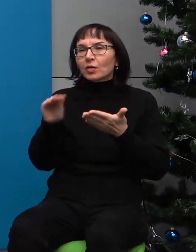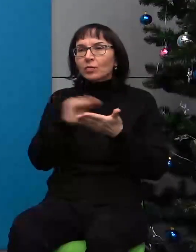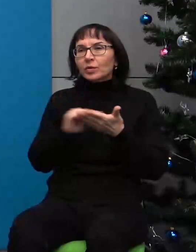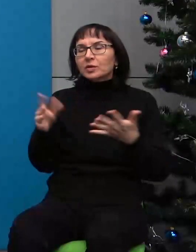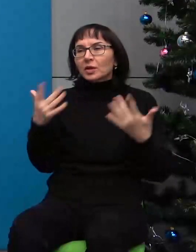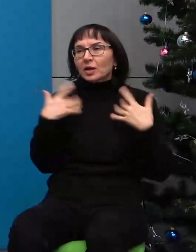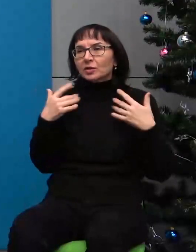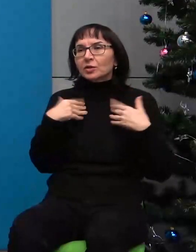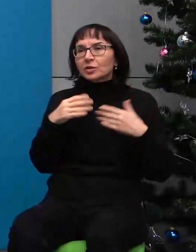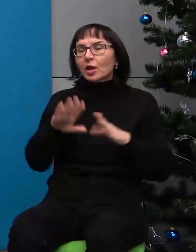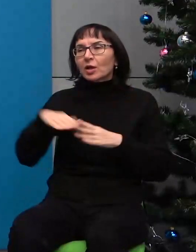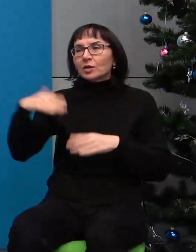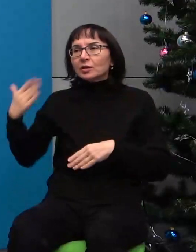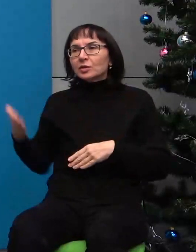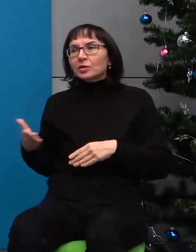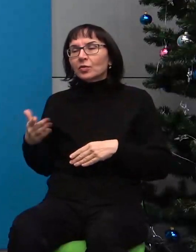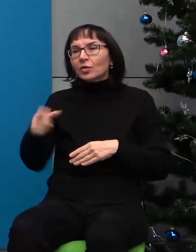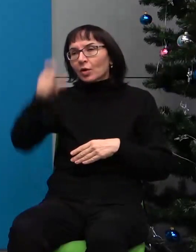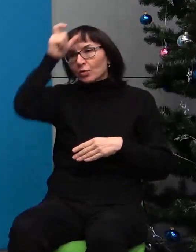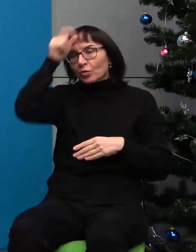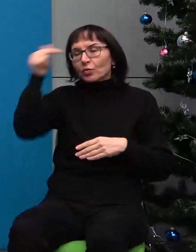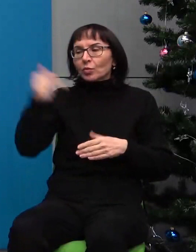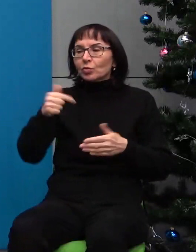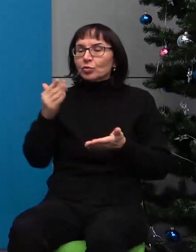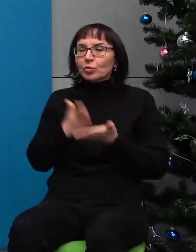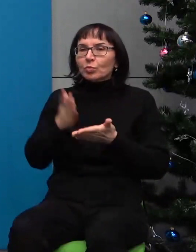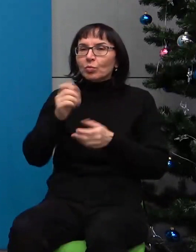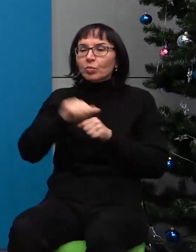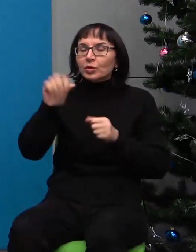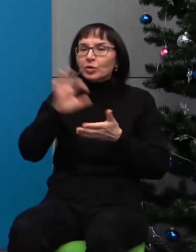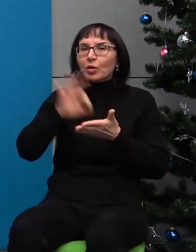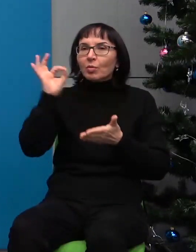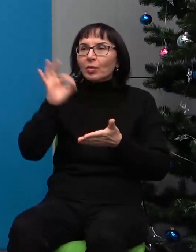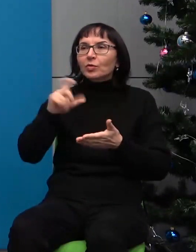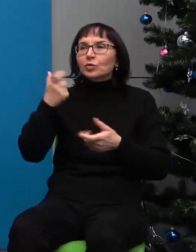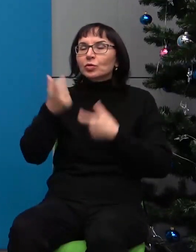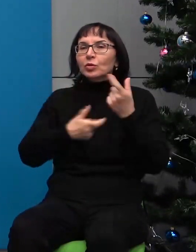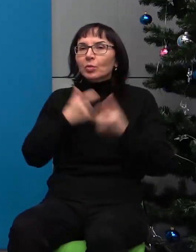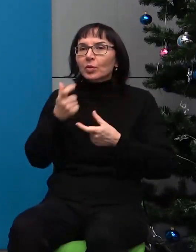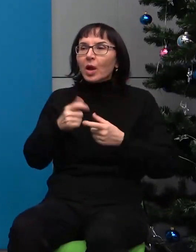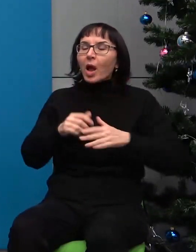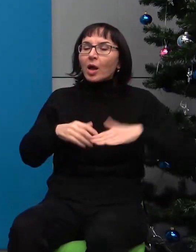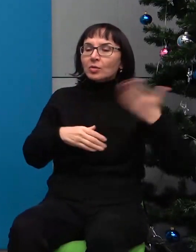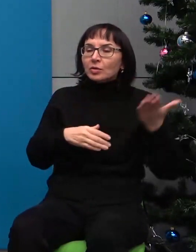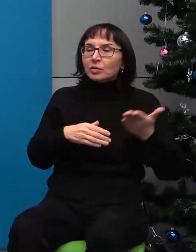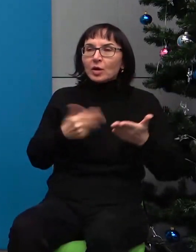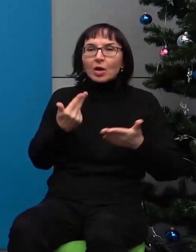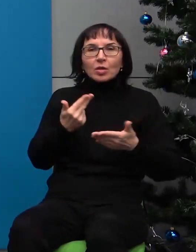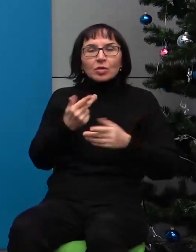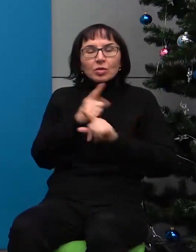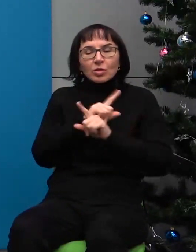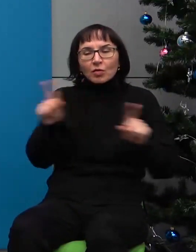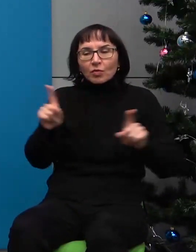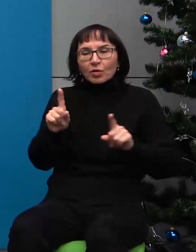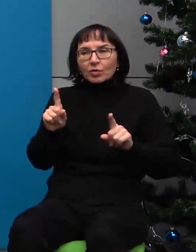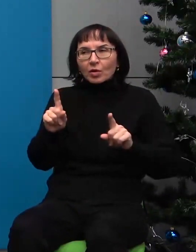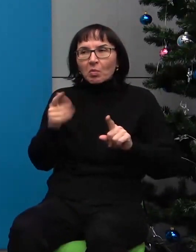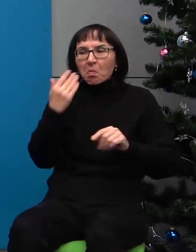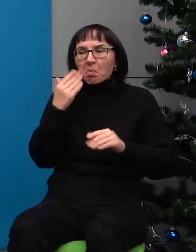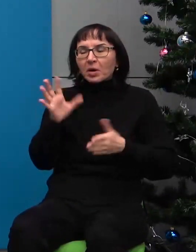musi być pewny tego, co robi, ale z drugiej strony nie może być zbyt pewny. Złoty środek.